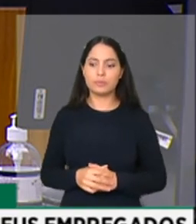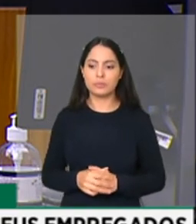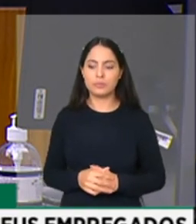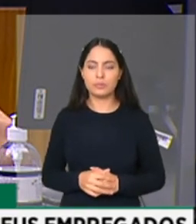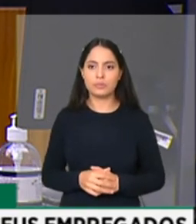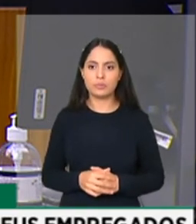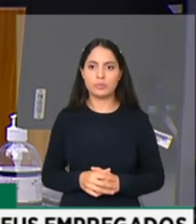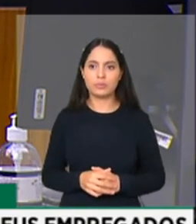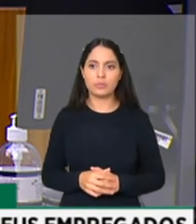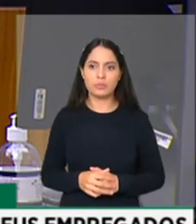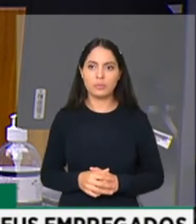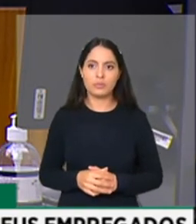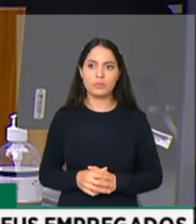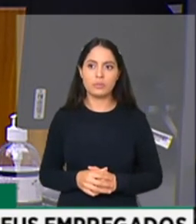ORIENTAÇÃO É NÃO. -- [PRESIDENTE]: CERTO